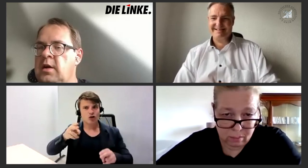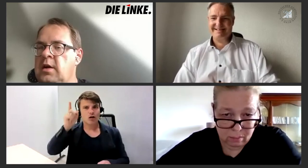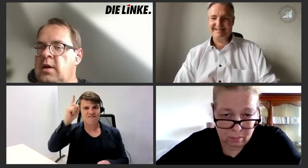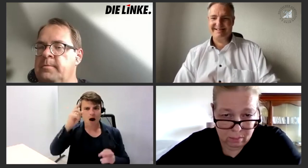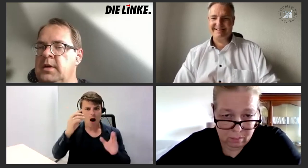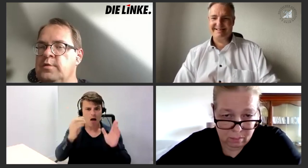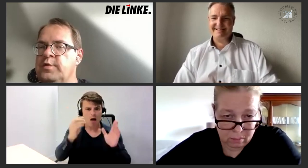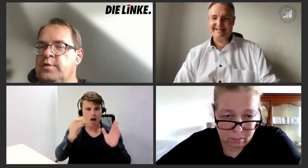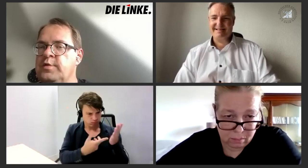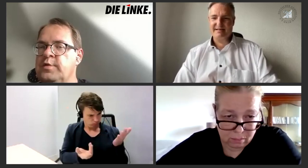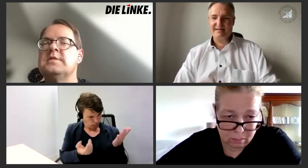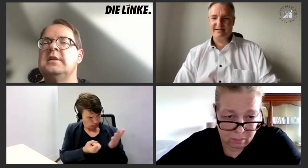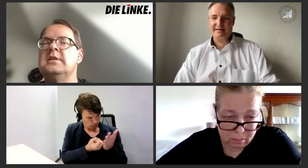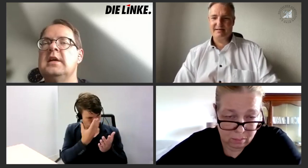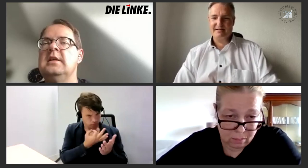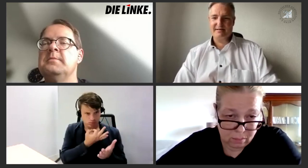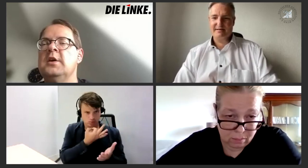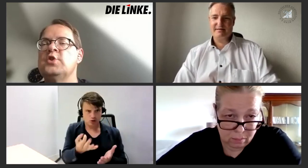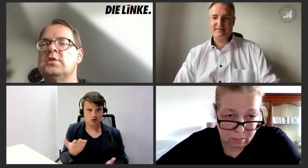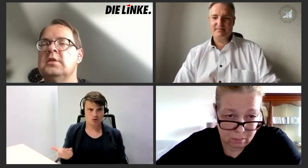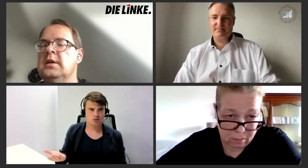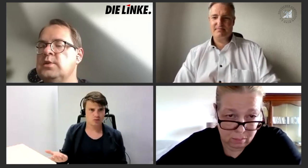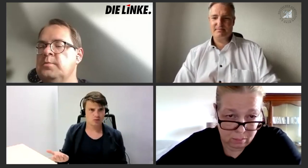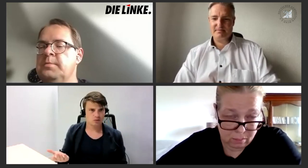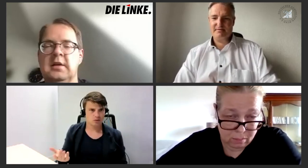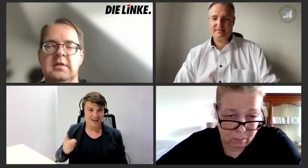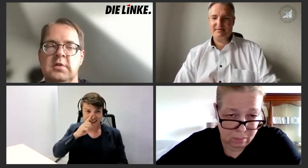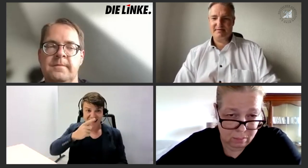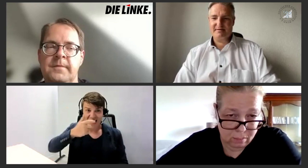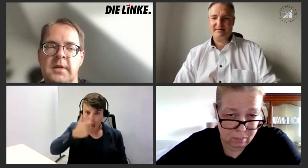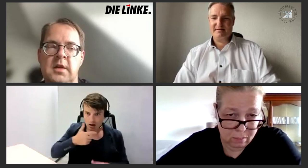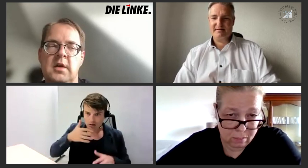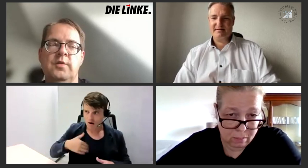Apps gar nicht angeschlagen haben. Also für den Ernstfall ist einem da schon Angst und